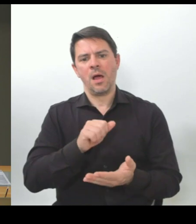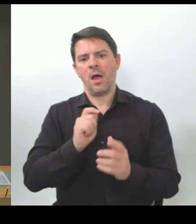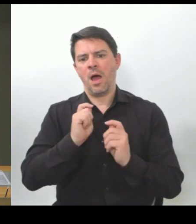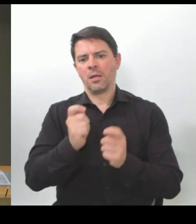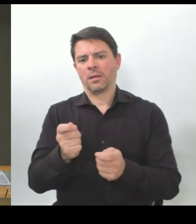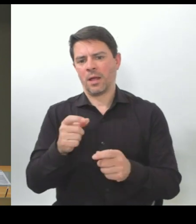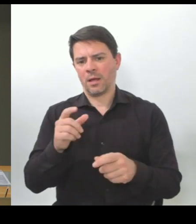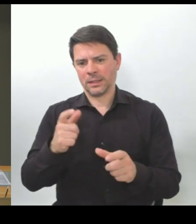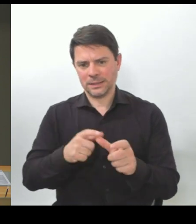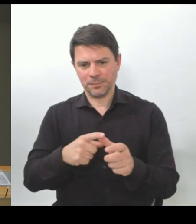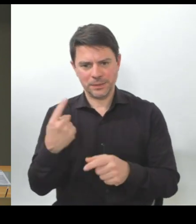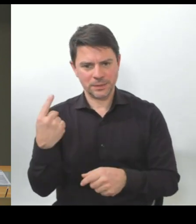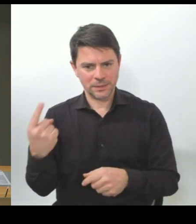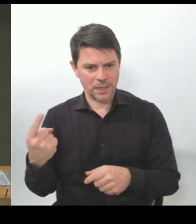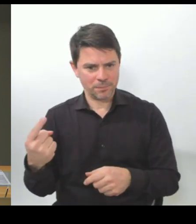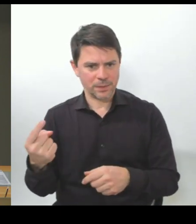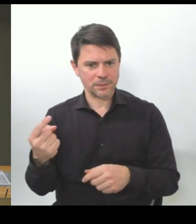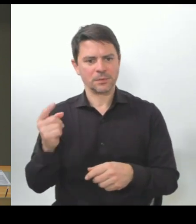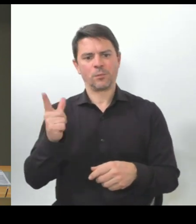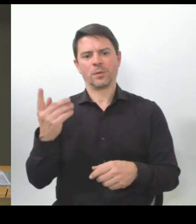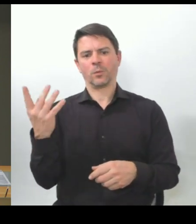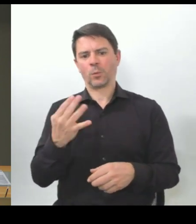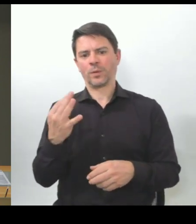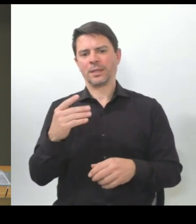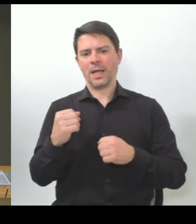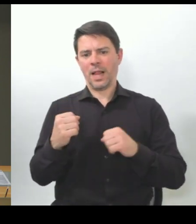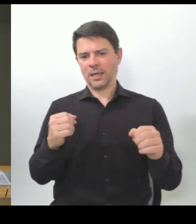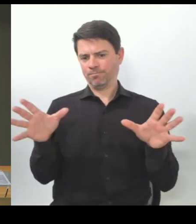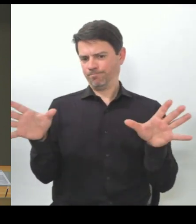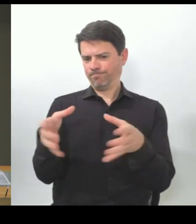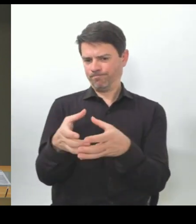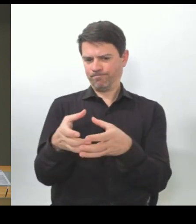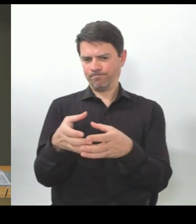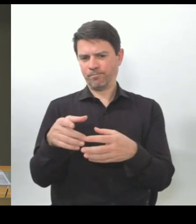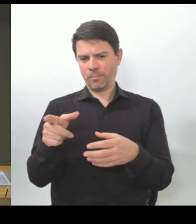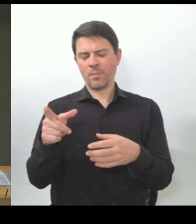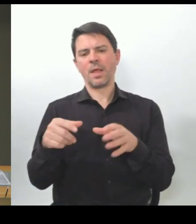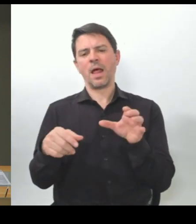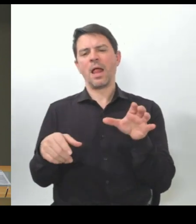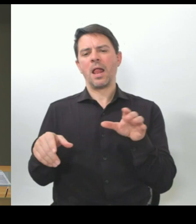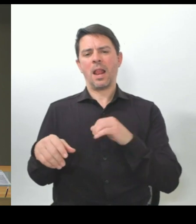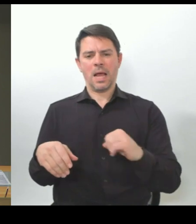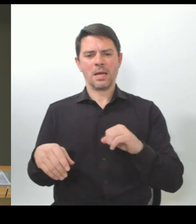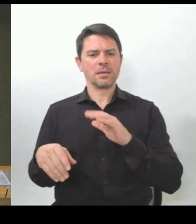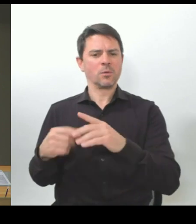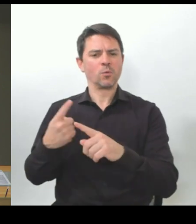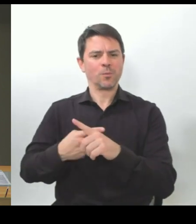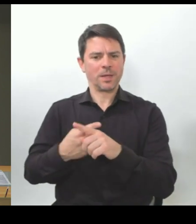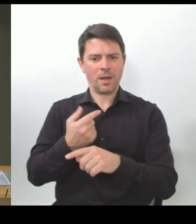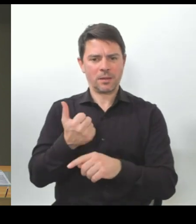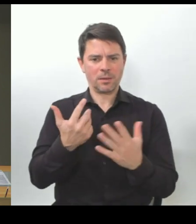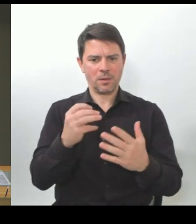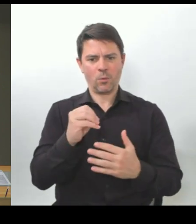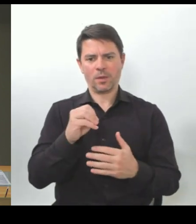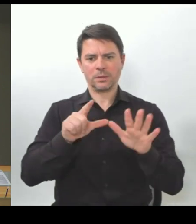Berlin". In der Beratung beginnt die Fraktion Bündnis 90/ Die Grüne. Und hier die Kollegin Neugebauer. Bitte schön.(Rednerwechsel)